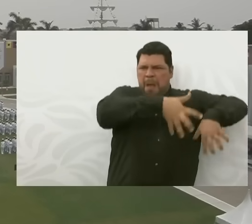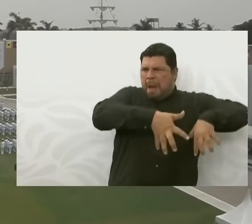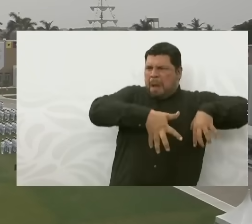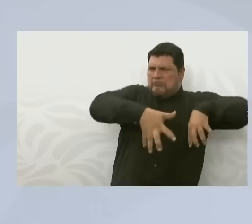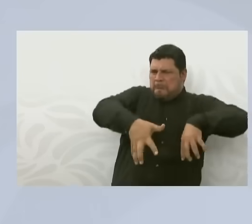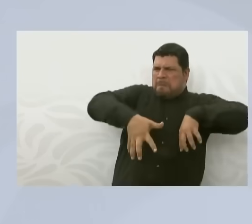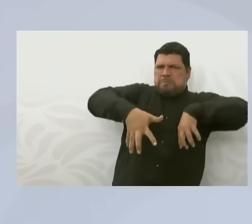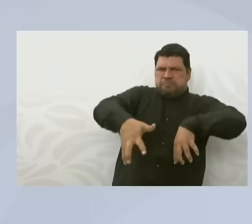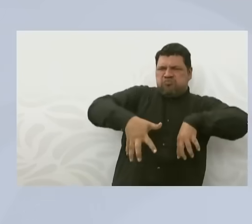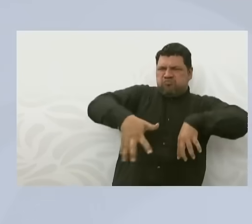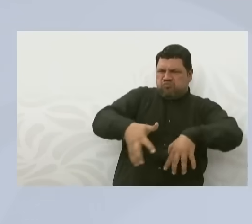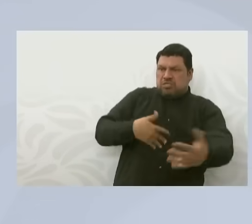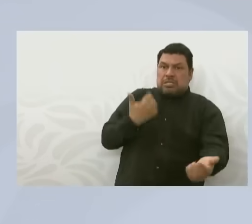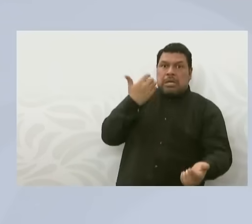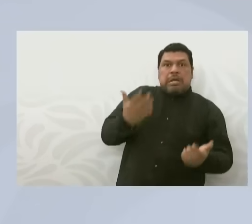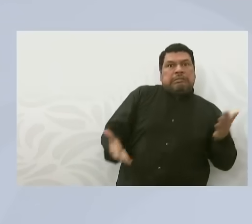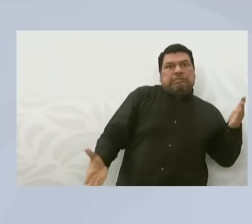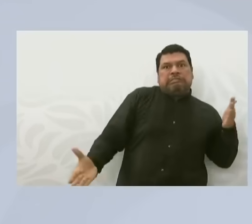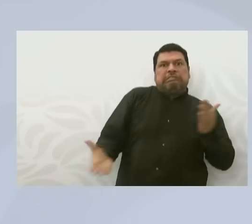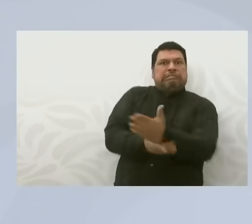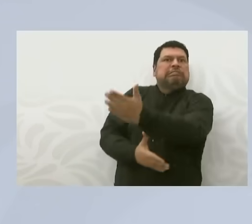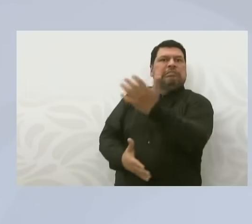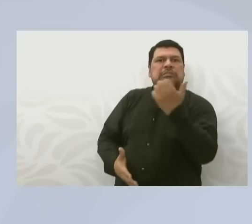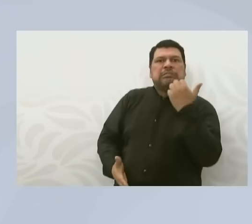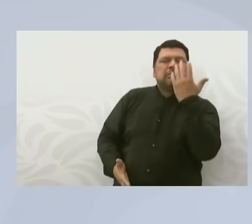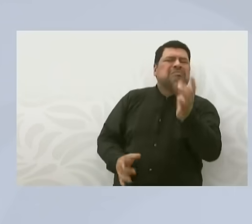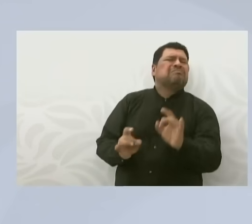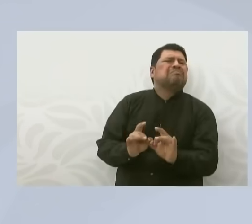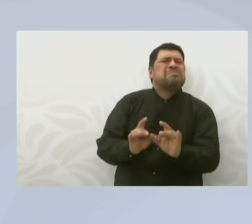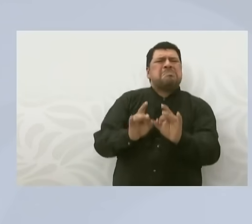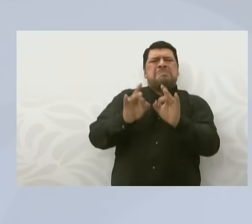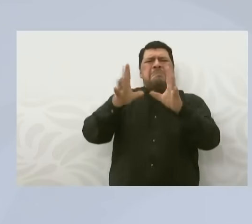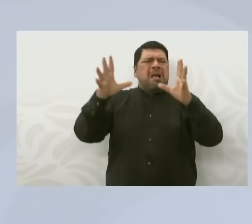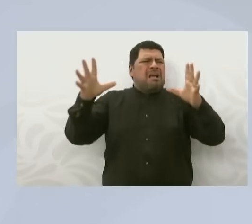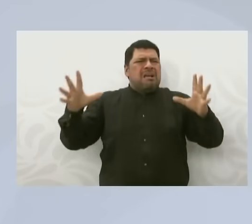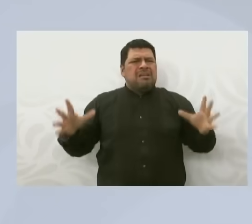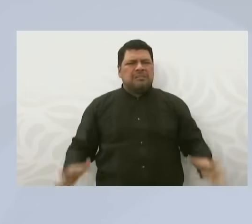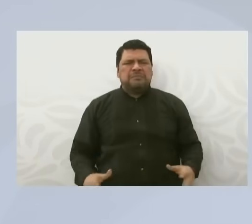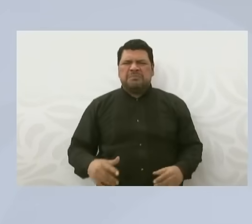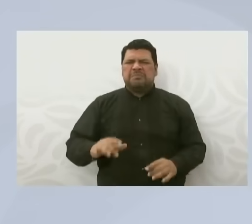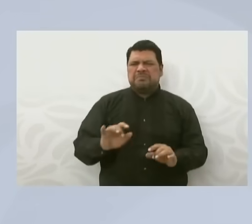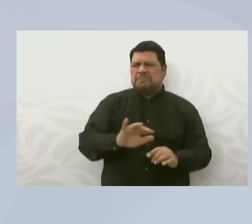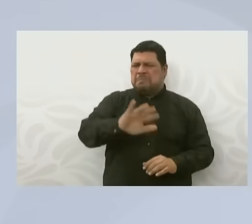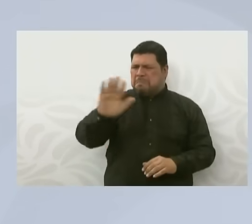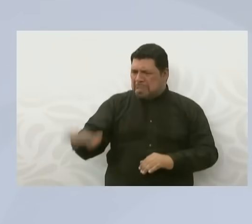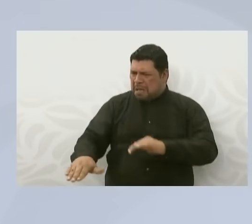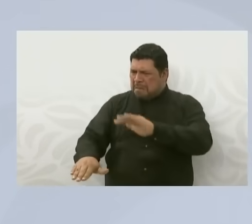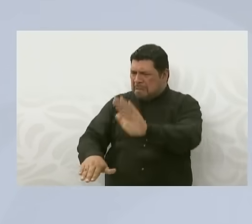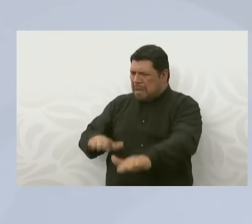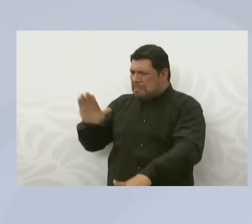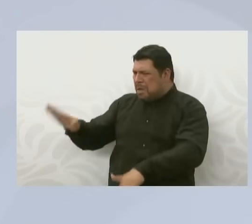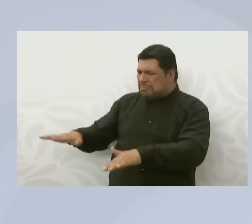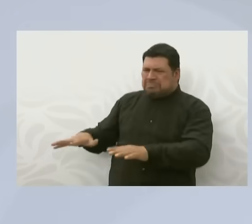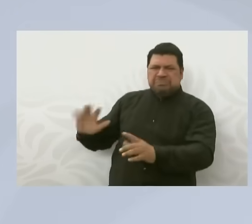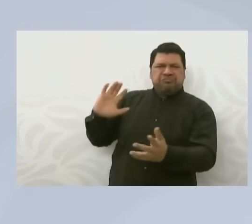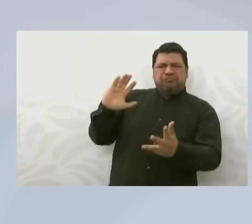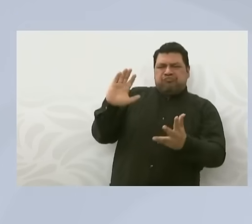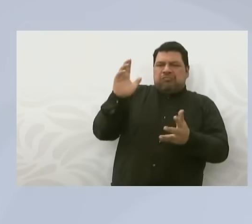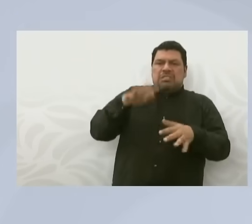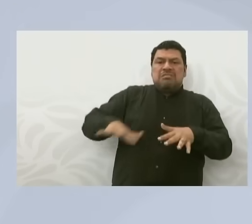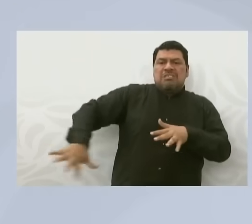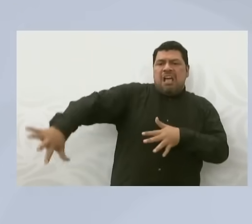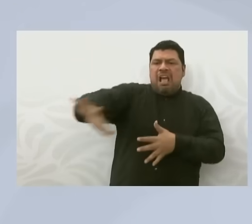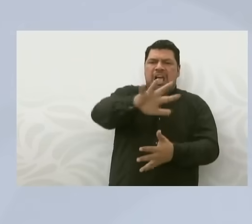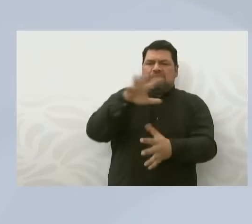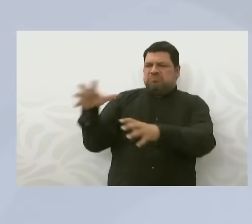aquella invasión que tristemente terminó con la pérdida de la mitad de nuestro territorio juárez